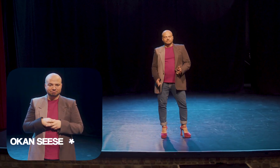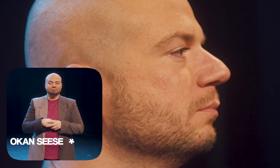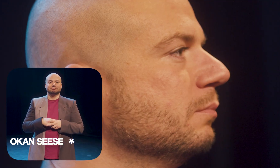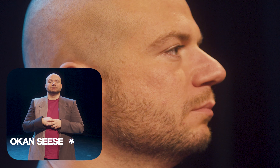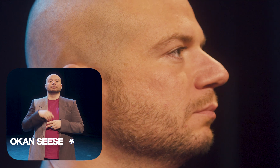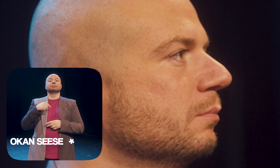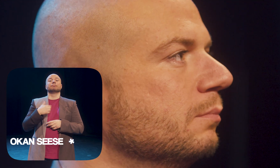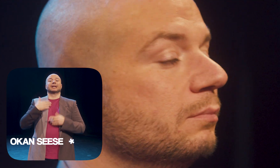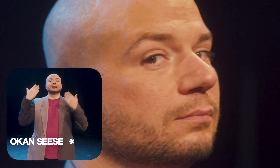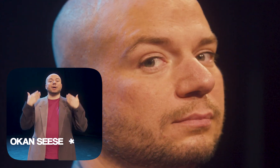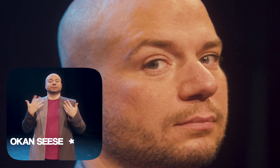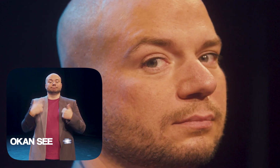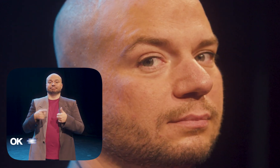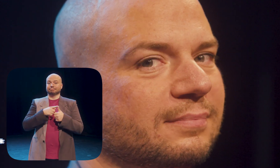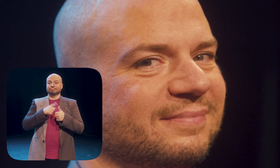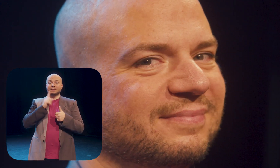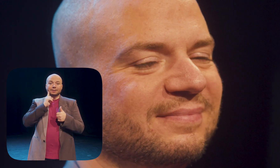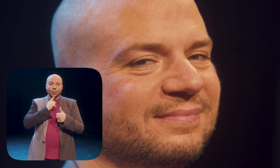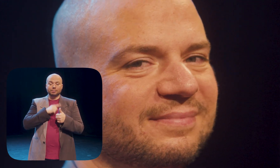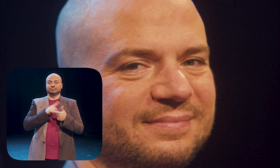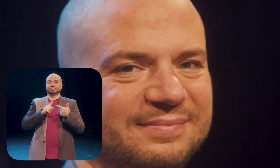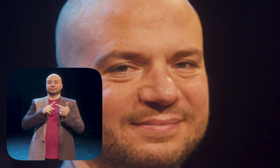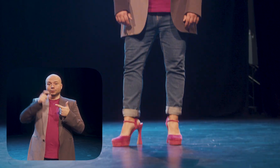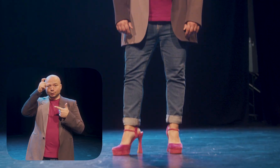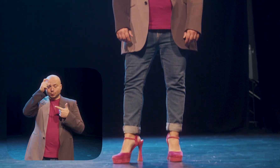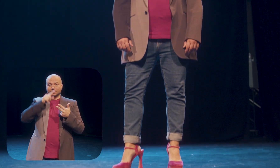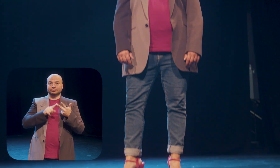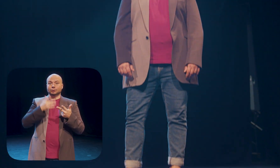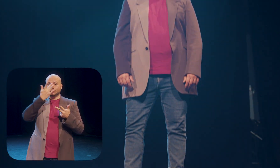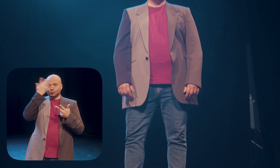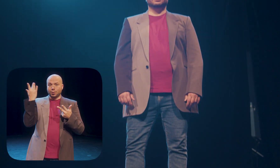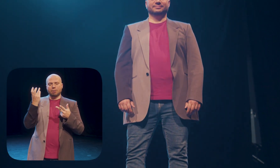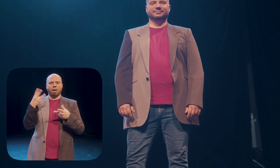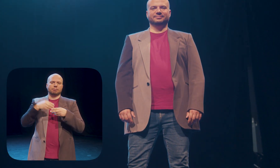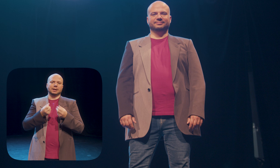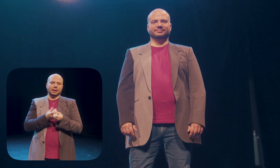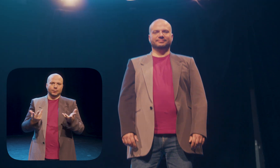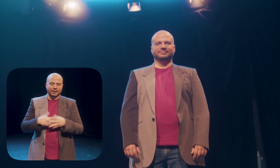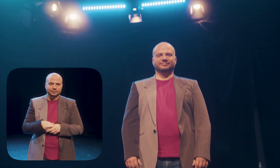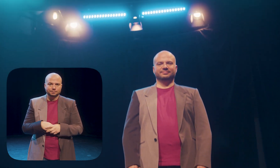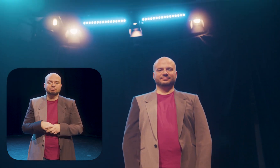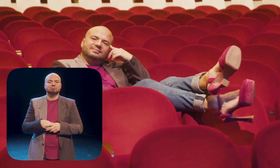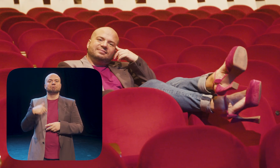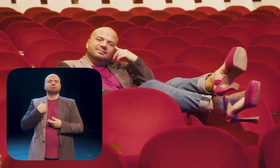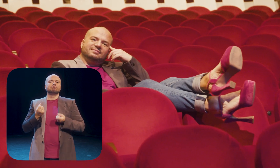Zu meinem Hintergrund: Ich bin taub, türkisch und schwul. Und Teil der queeren Szene.